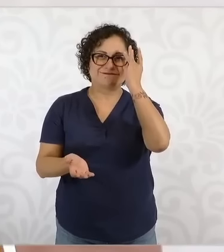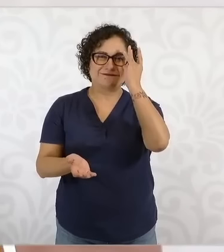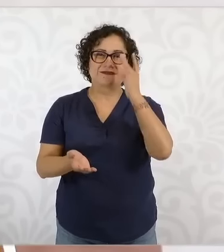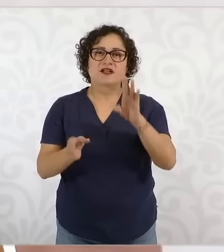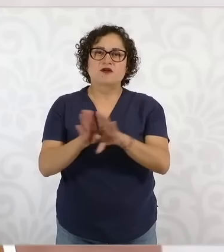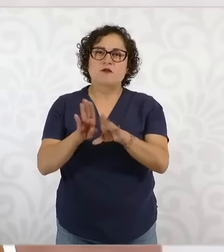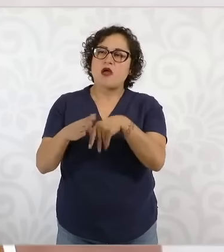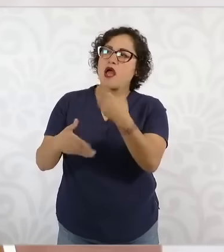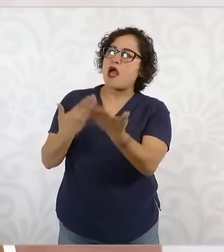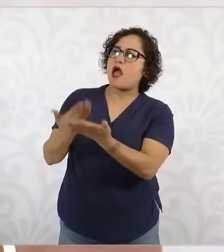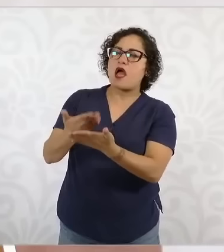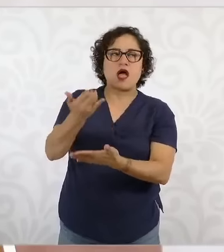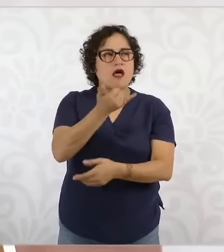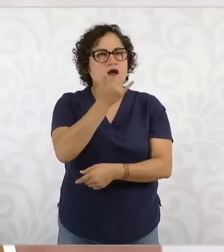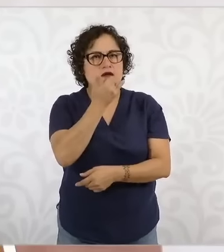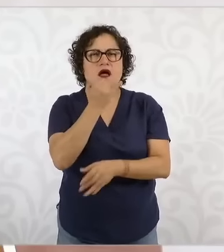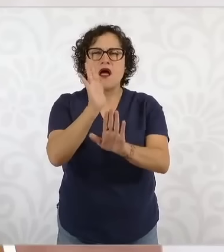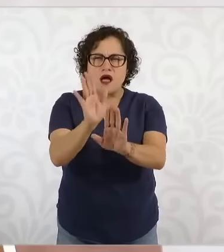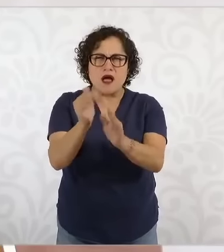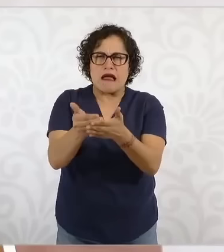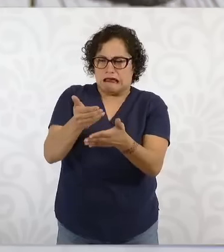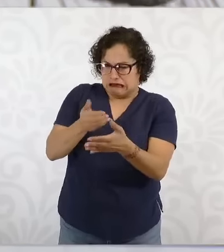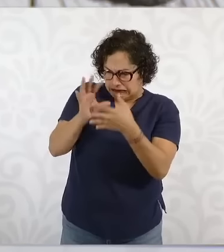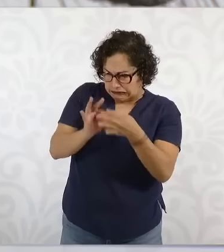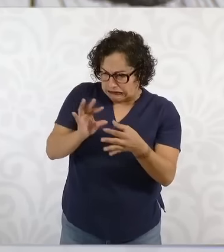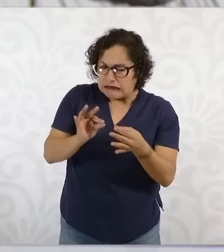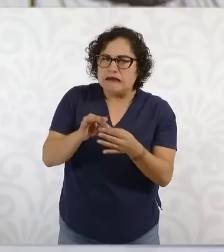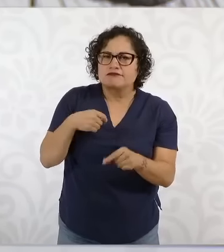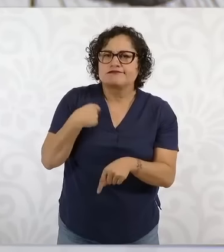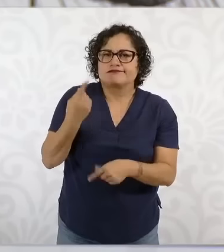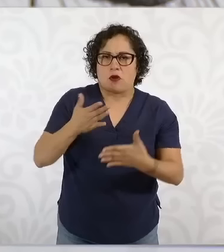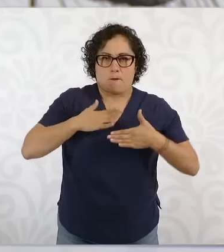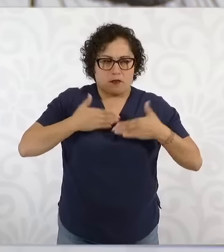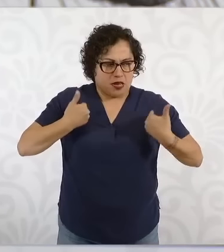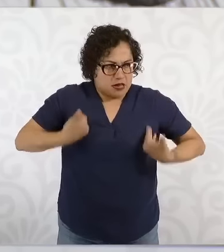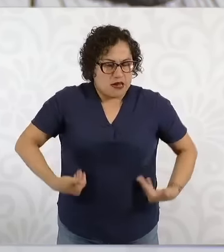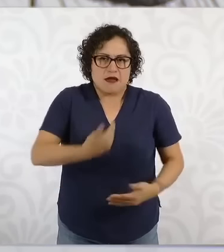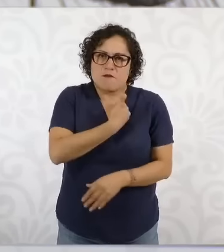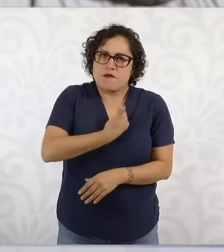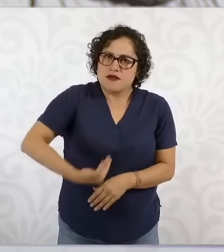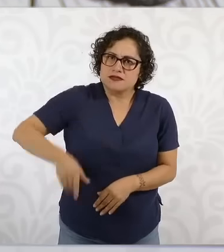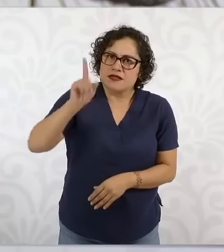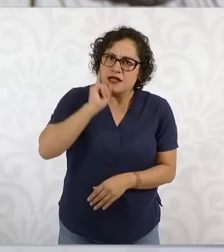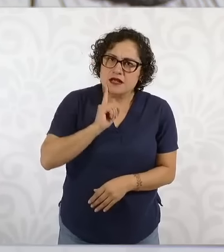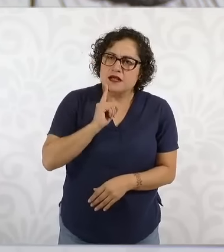sino más bien poder explicar como presidenta porque para nosotros es un asunto de dignidad,